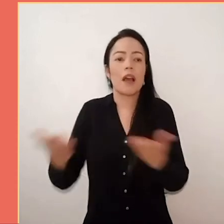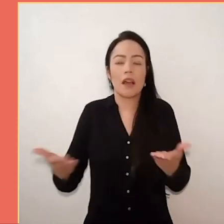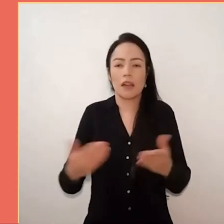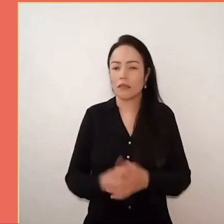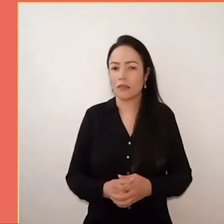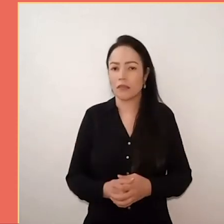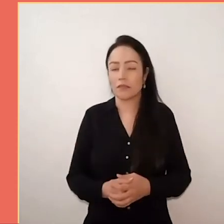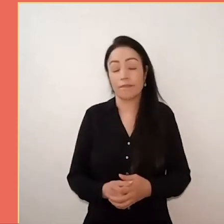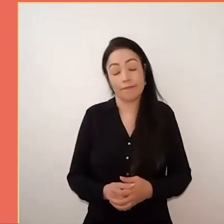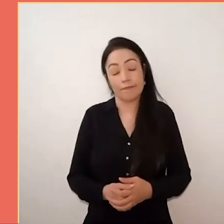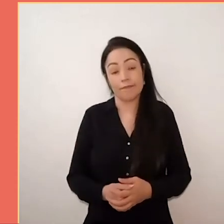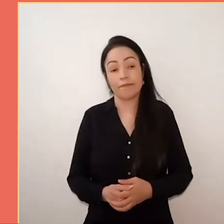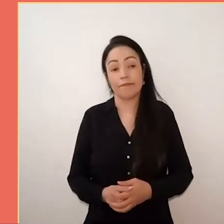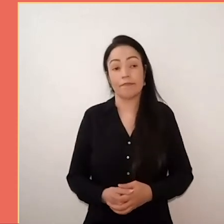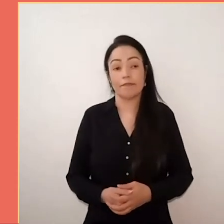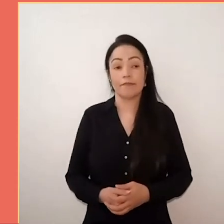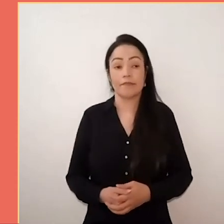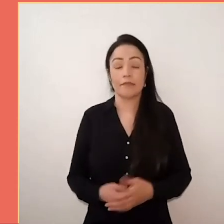Enfim, eu só queria resgatar isso